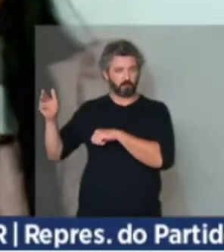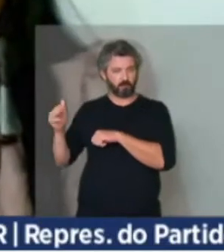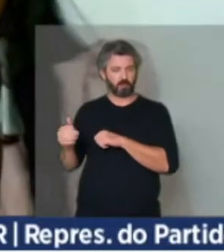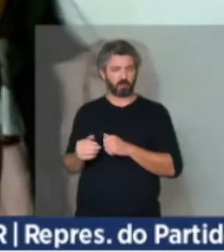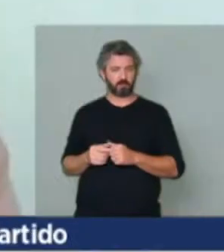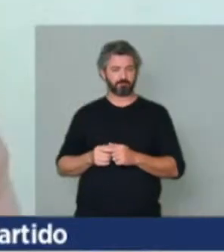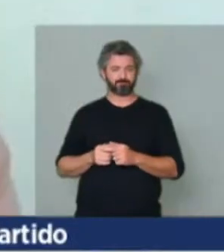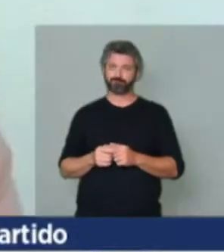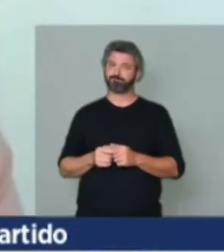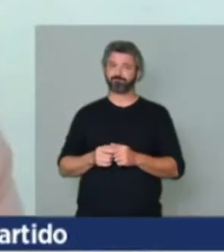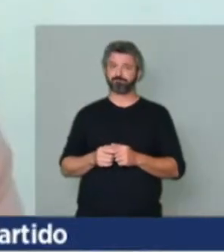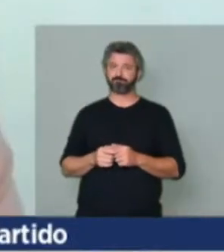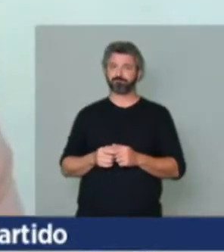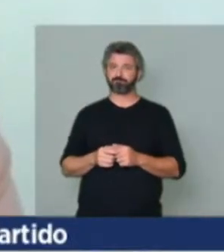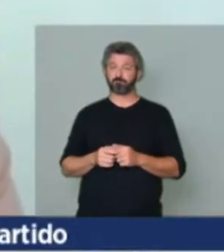PRECISA SE EXPLICAR POR MAIS